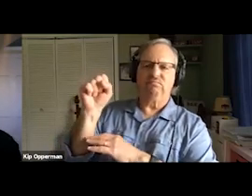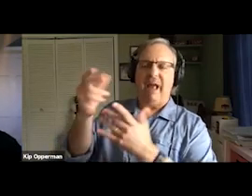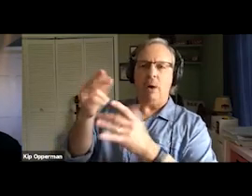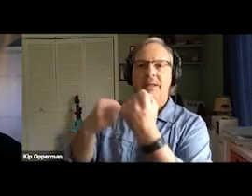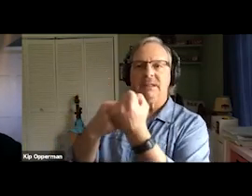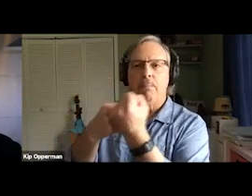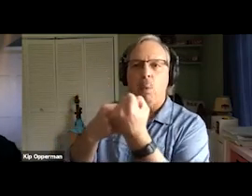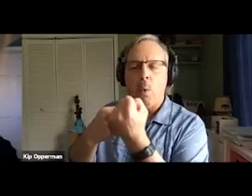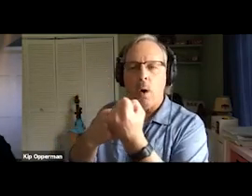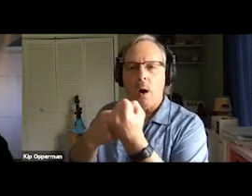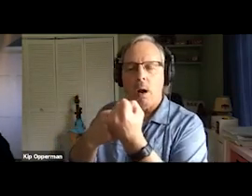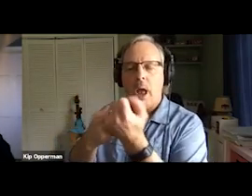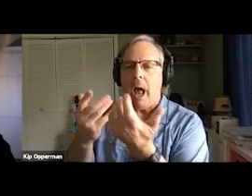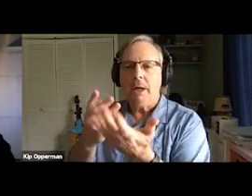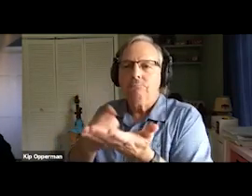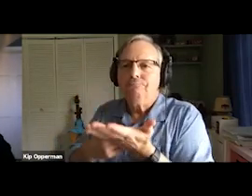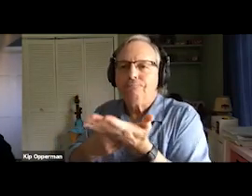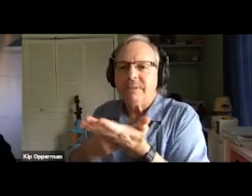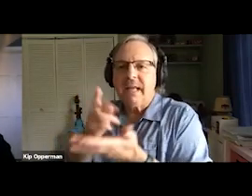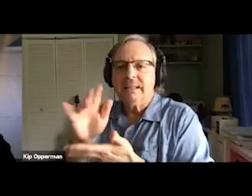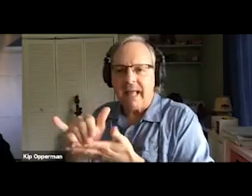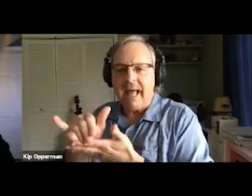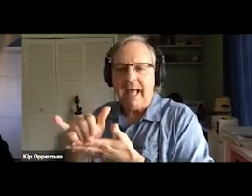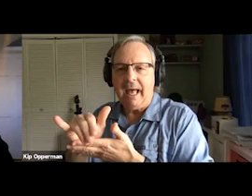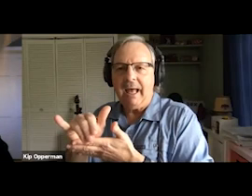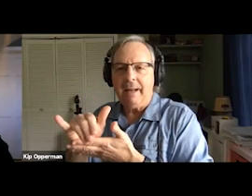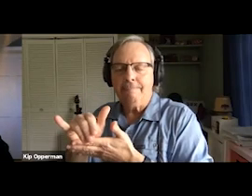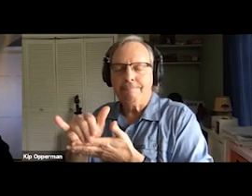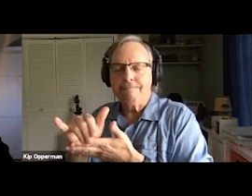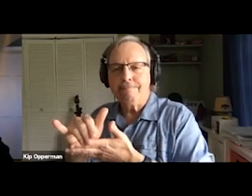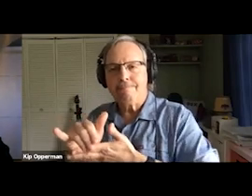¿Cómo se habla de esto de manera rutinaria